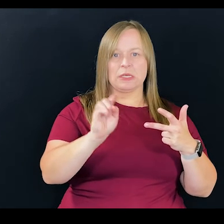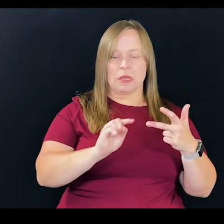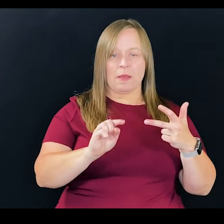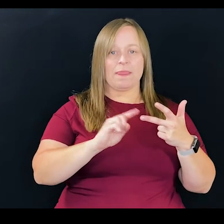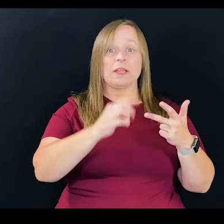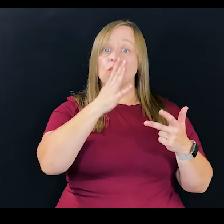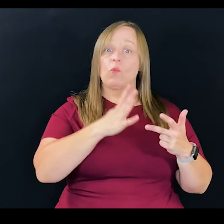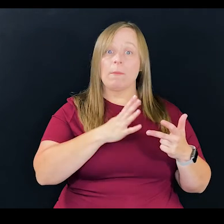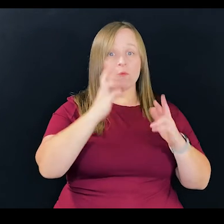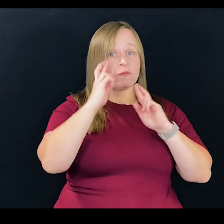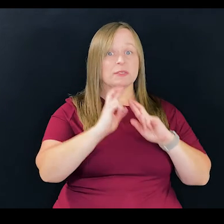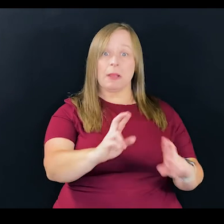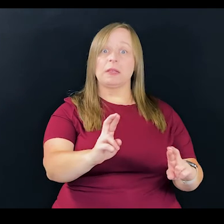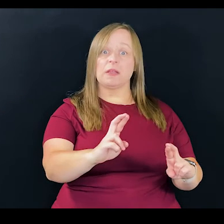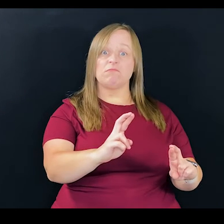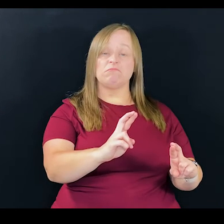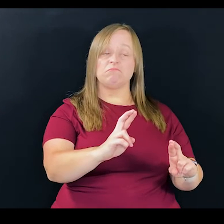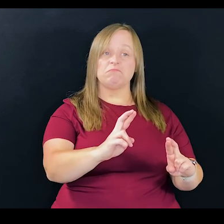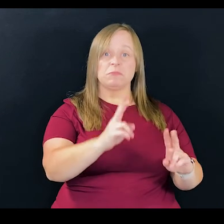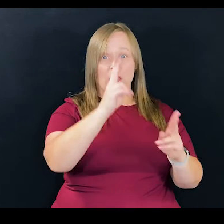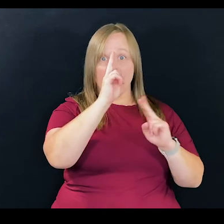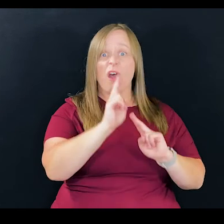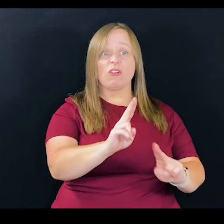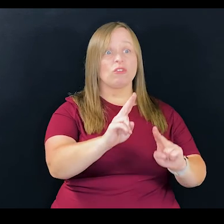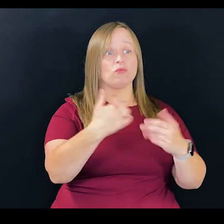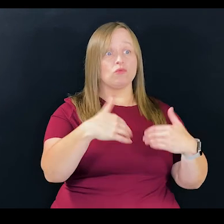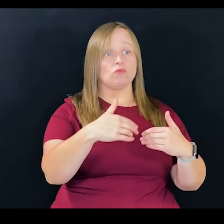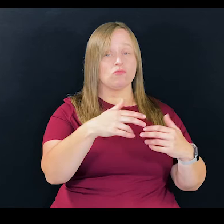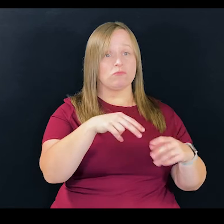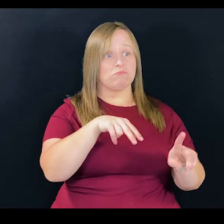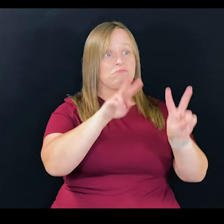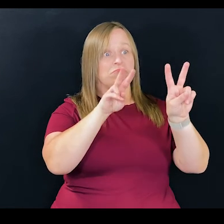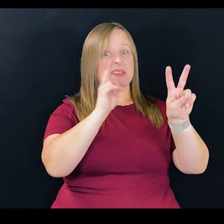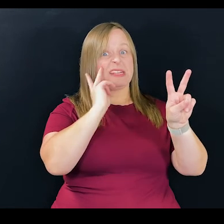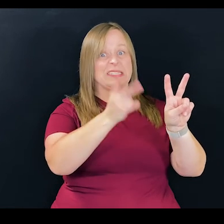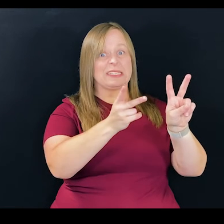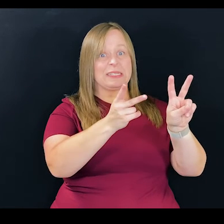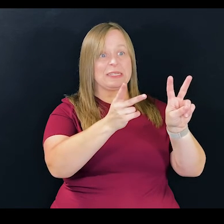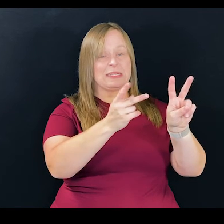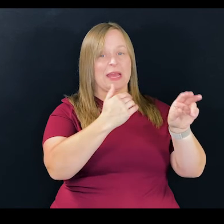Y esas mujeres son respetadas, son honradas, son vistas